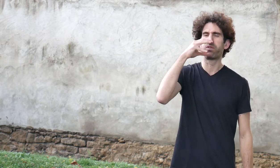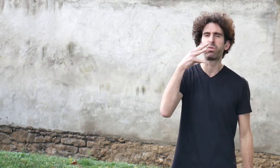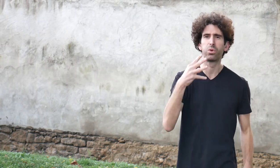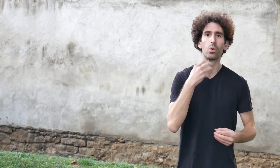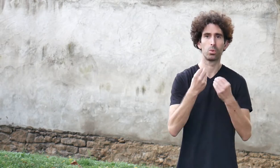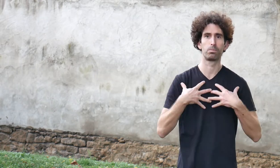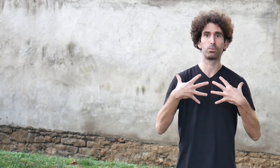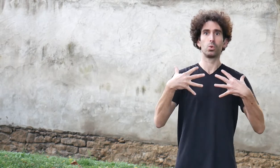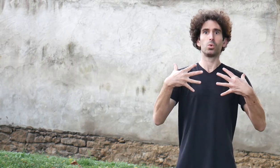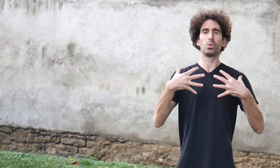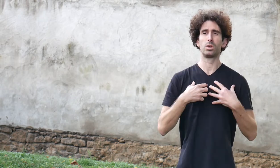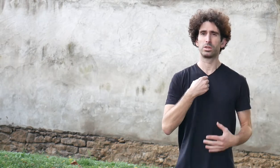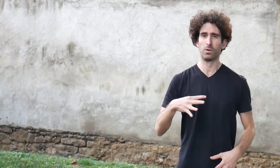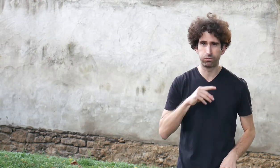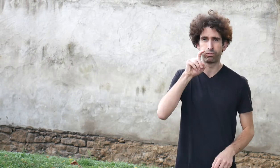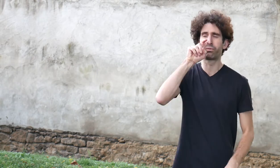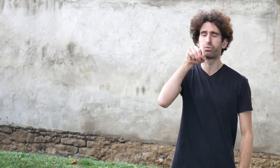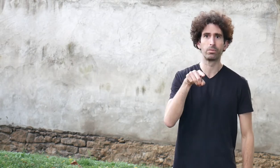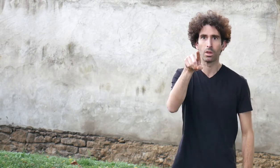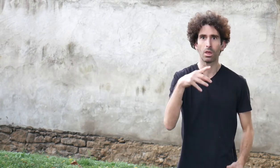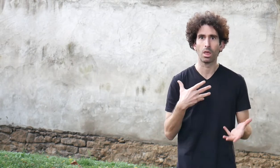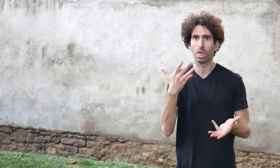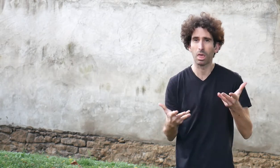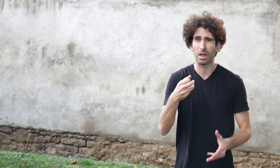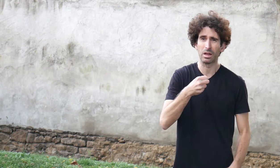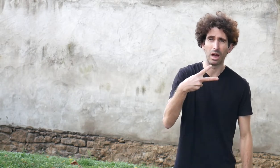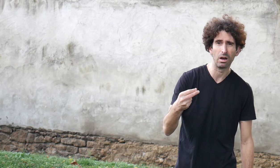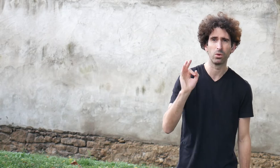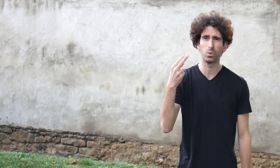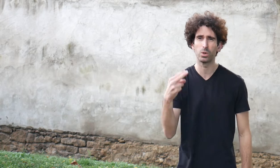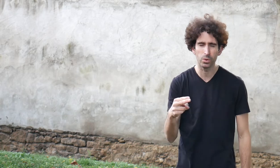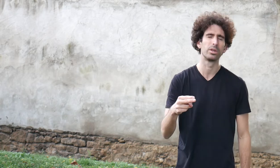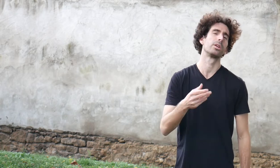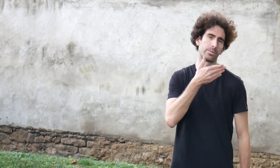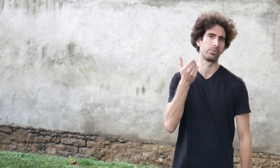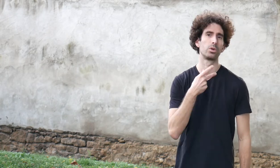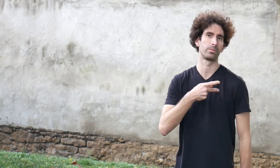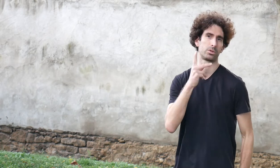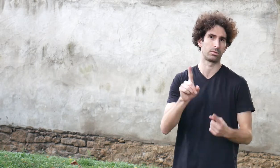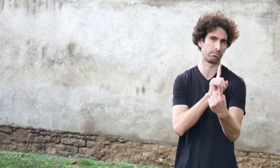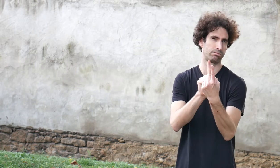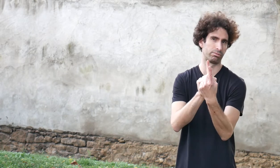Soit, il vient des poumons. C'est grave ou pas ? Alors, c'est mieux de voir un docteur.